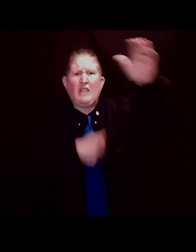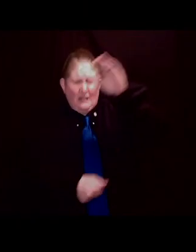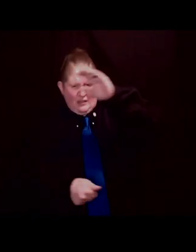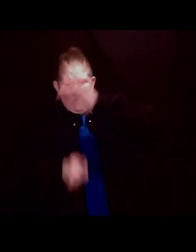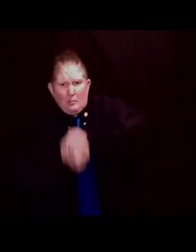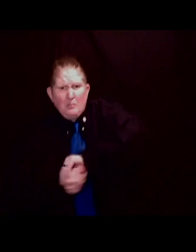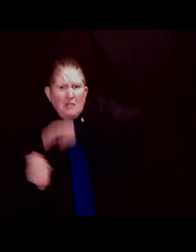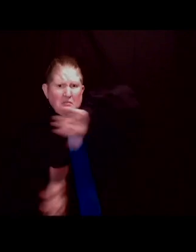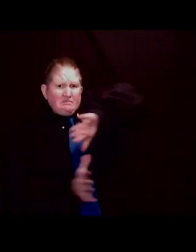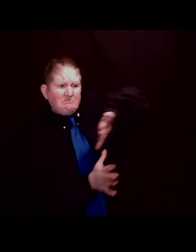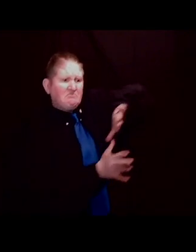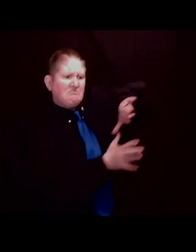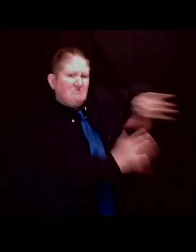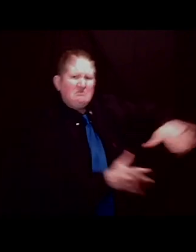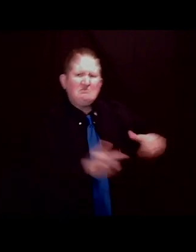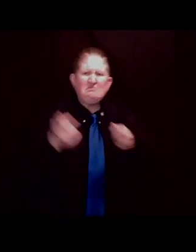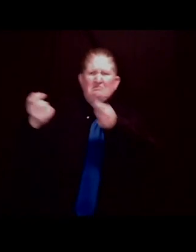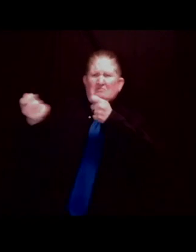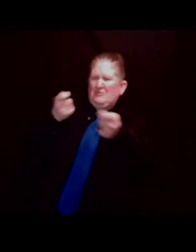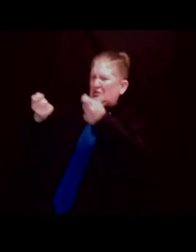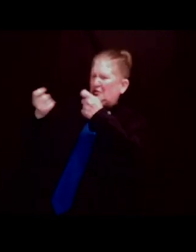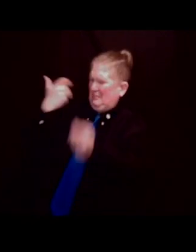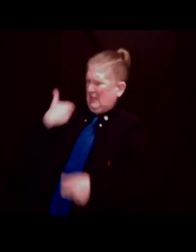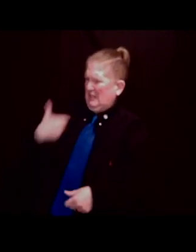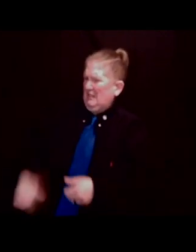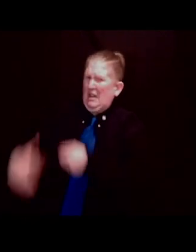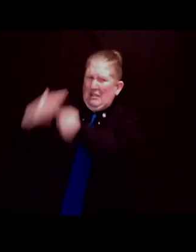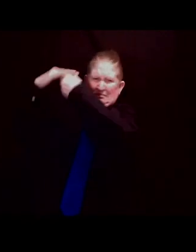Me cambie, me cambie